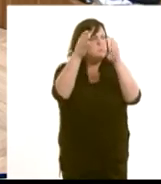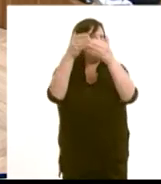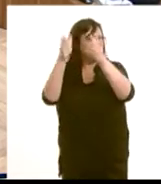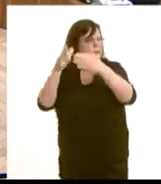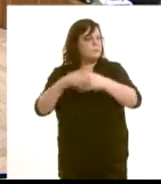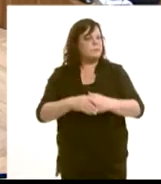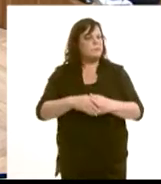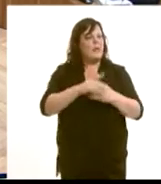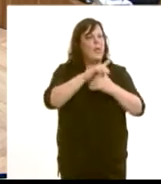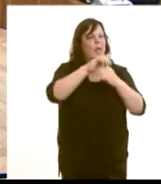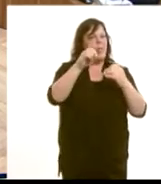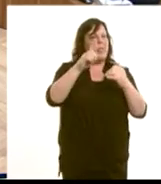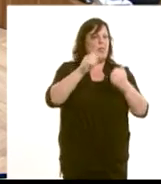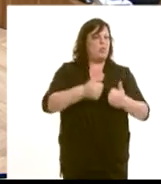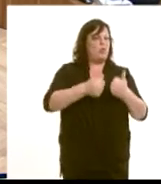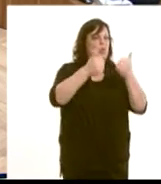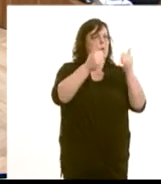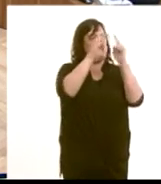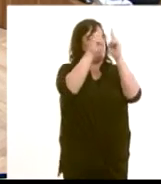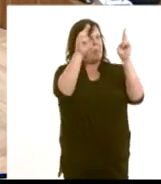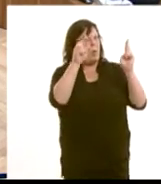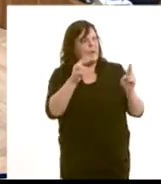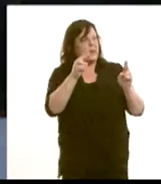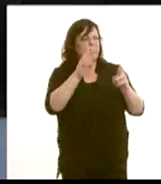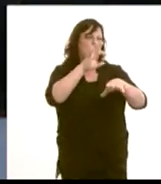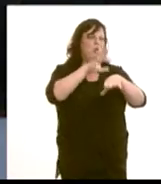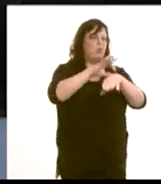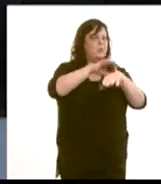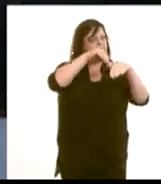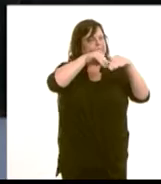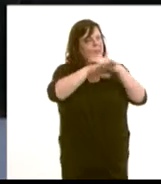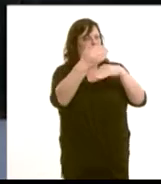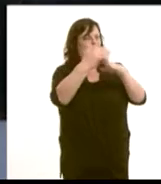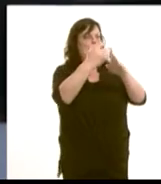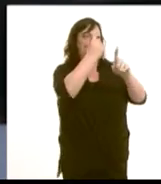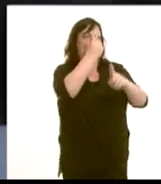Sian Gwenllian: Mae yna sefyllfa argyfyngus yn bodoli yn fy etholaeth i, sef ym meddygfa